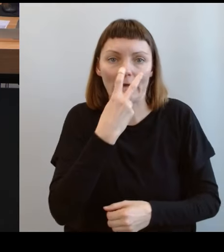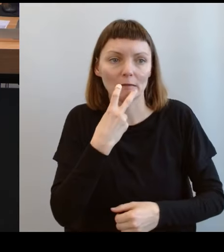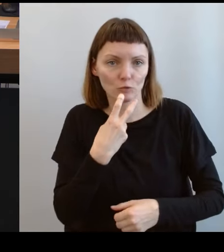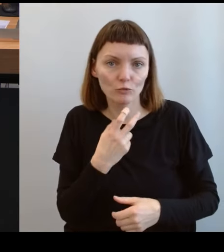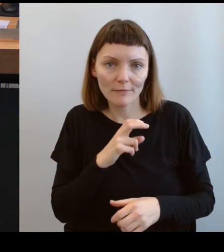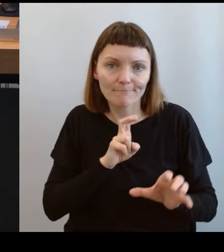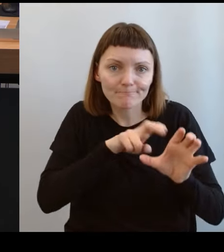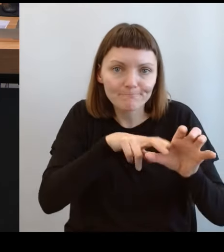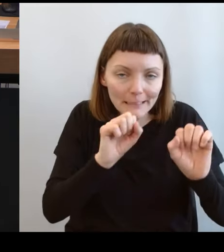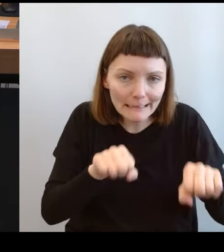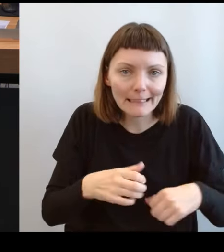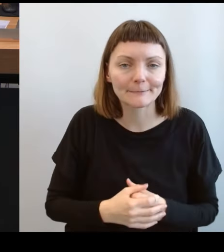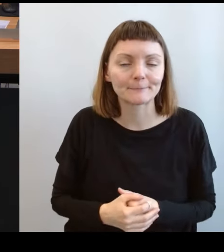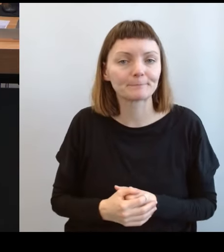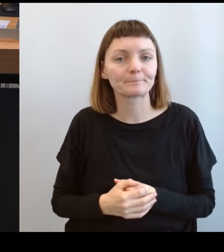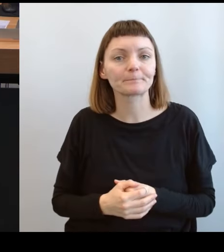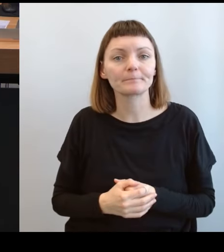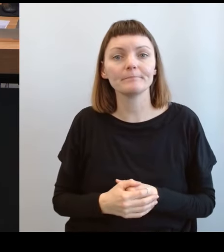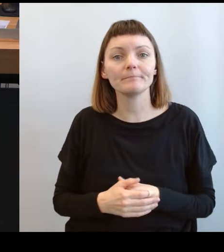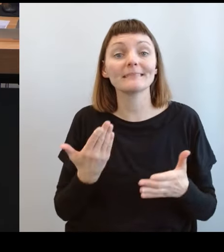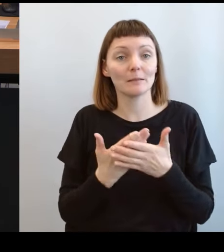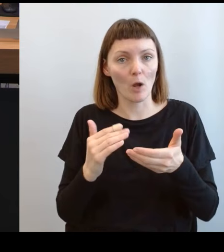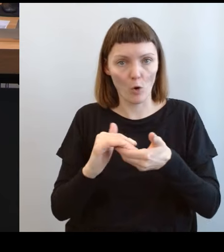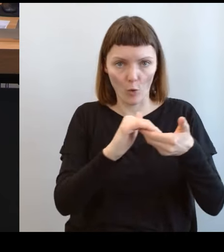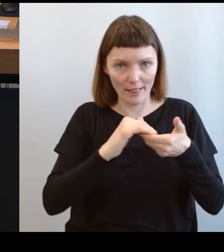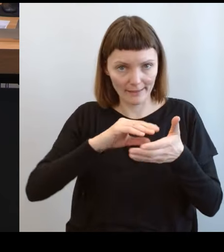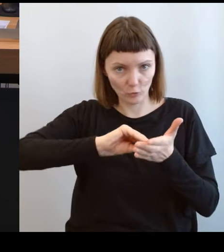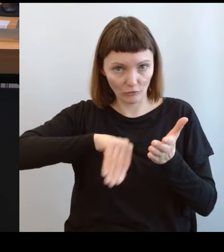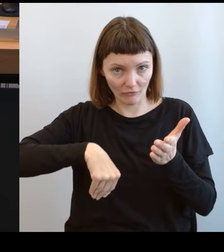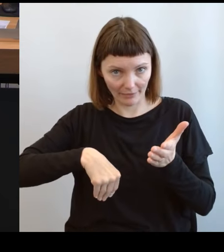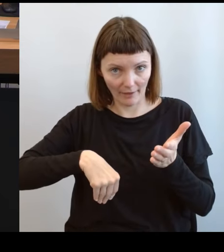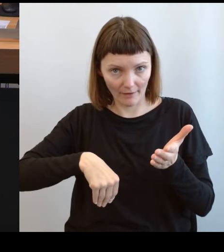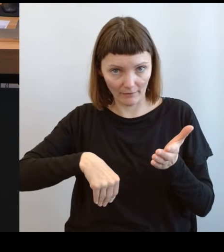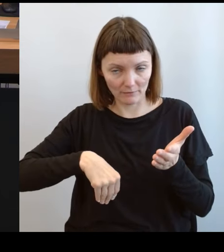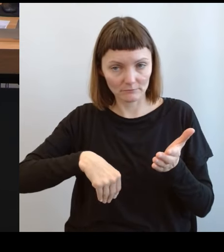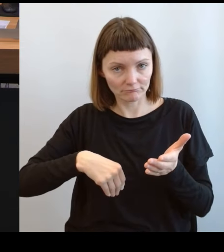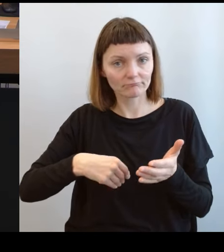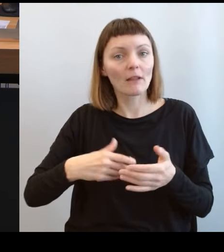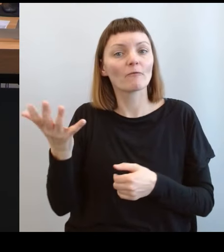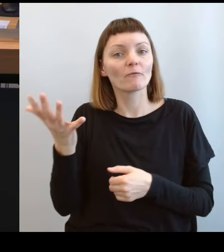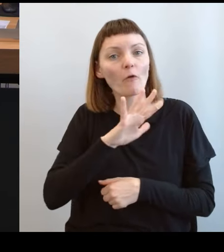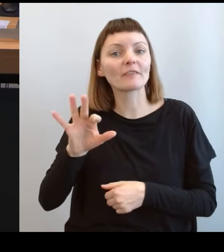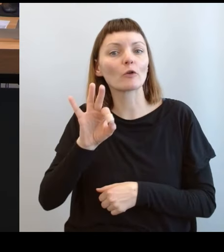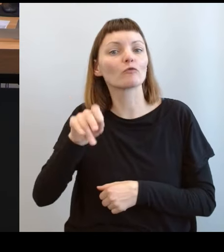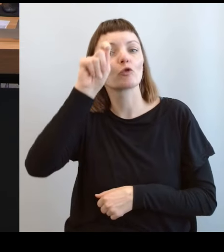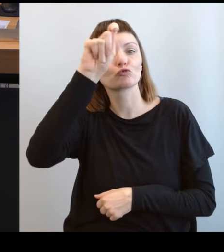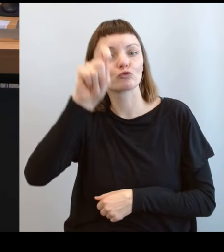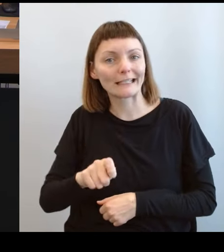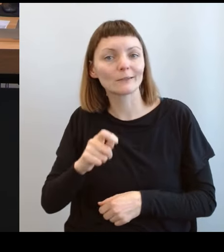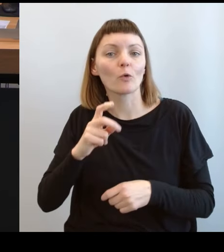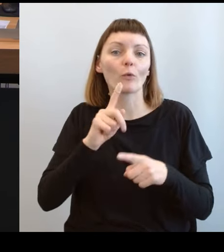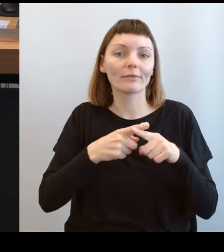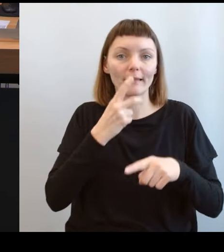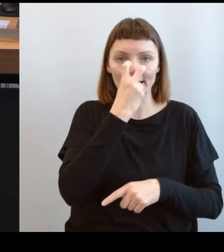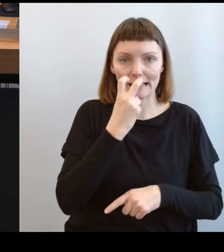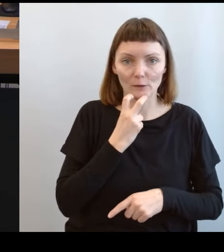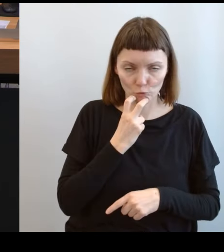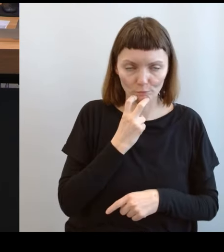geeinigt, 5.000 zusätzliche Wohnungen für Studenten und Auszubildende zu schaffen. Und daran werden wir jetzt auch arbeiten, das gemeinsam hinzubekommen.